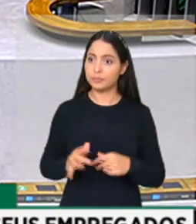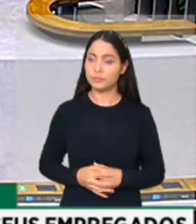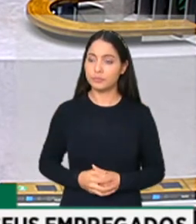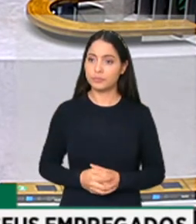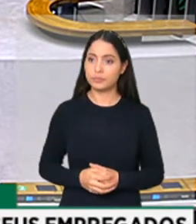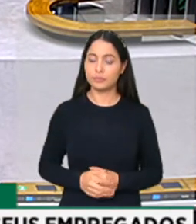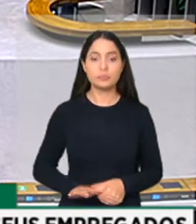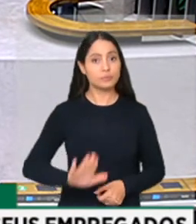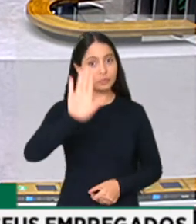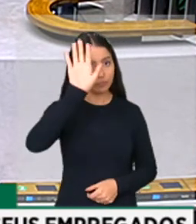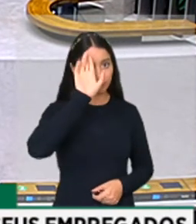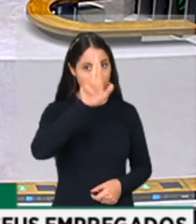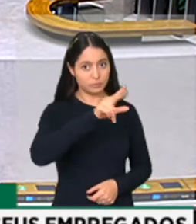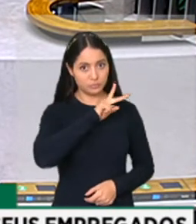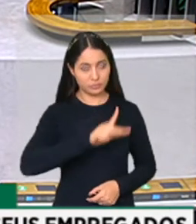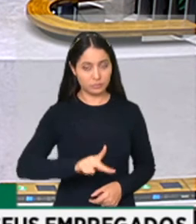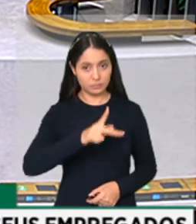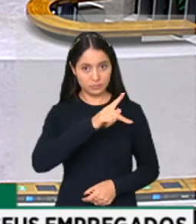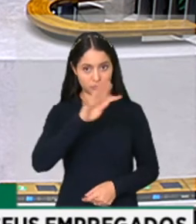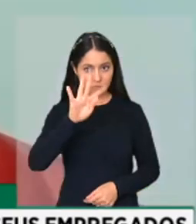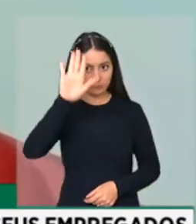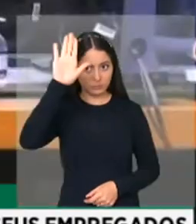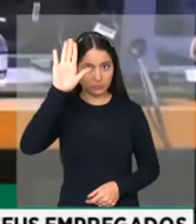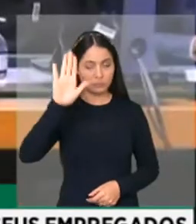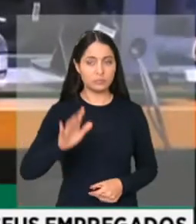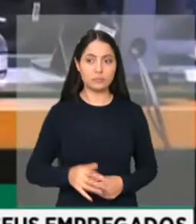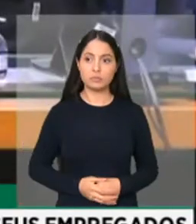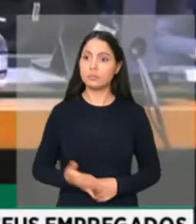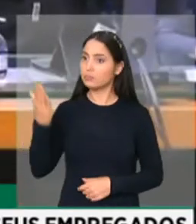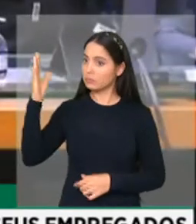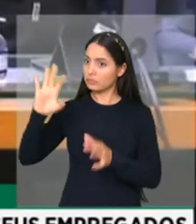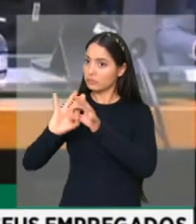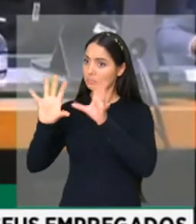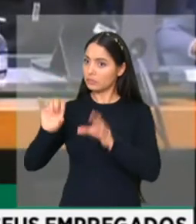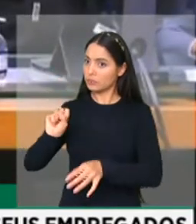PSL, GOVERNO E BLOCO. PT. [DEPUTADO]: PRESIDENTE, PRESIDENTE. [PRESIDENTE]: POIS